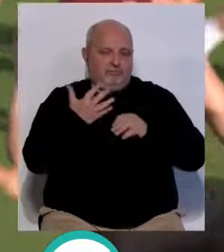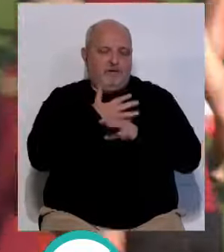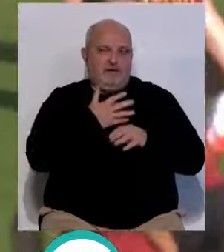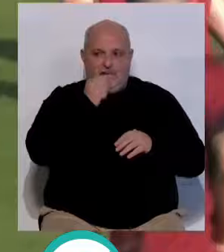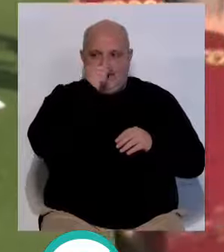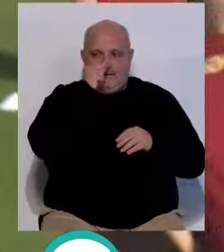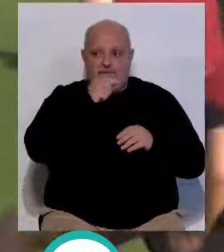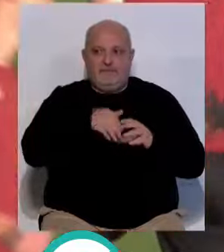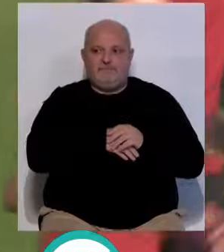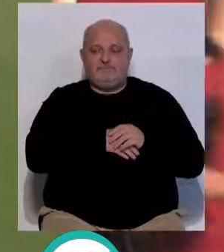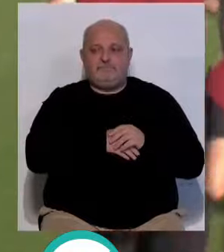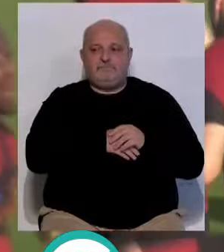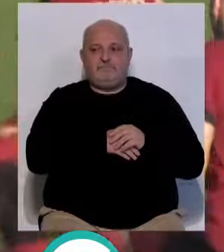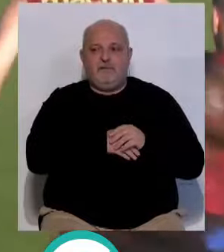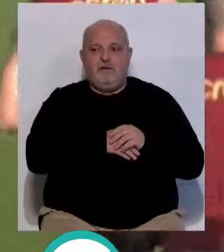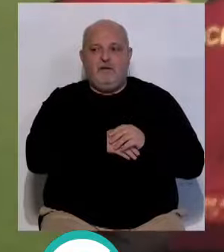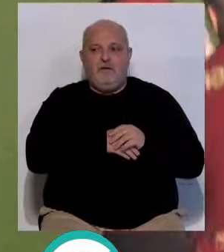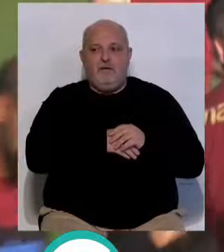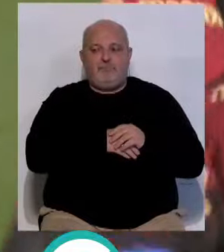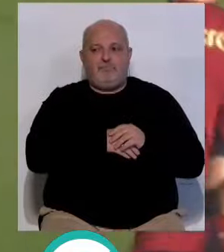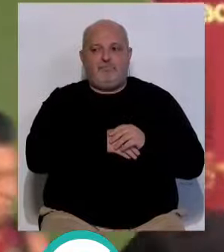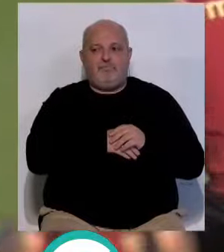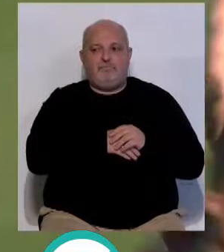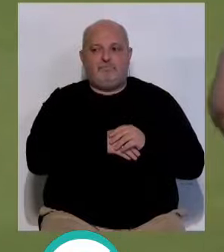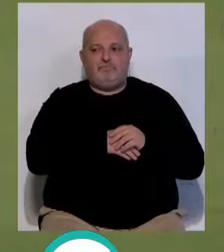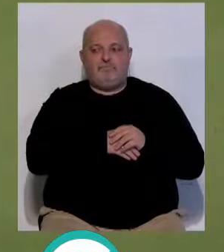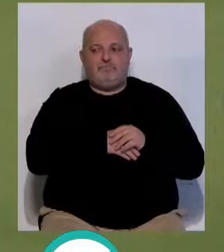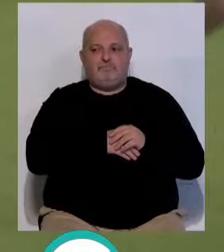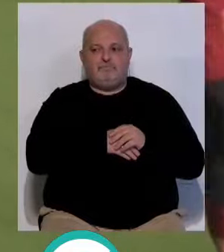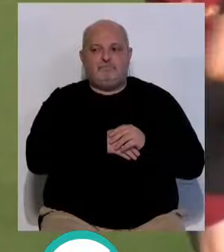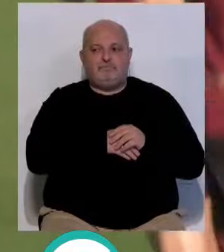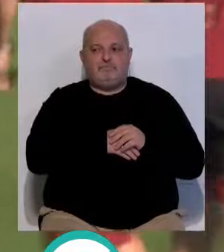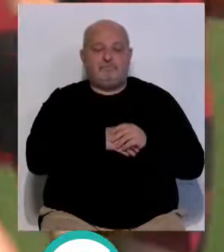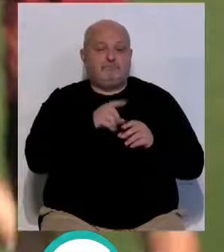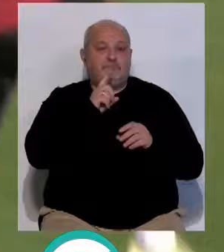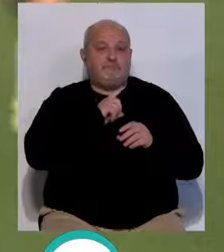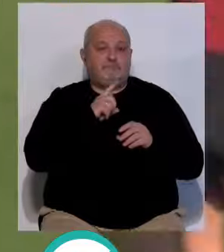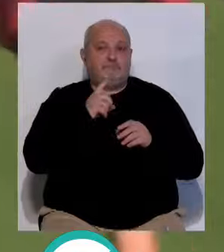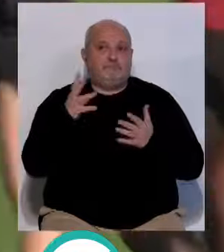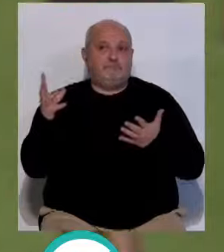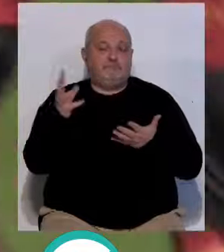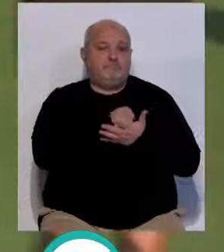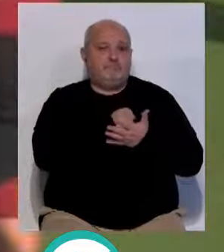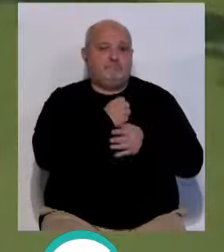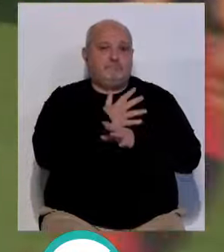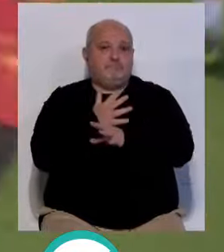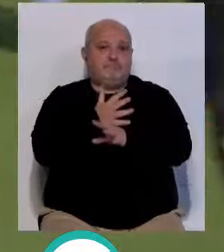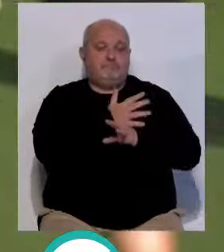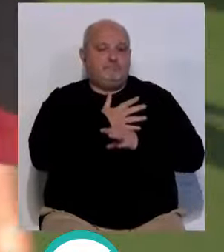se lo dice todoo lo dice todo estando mal todos los demás pues han seguido jugando todos hombre